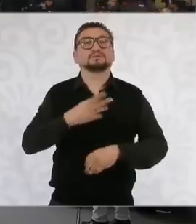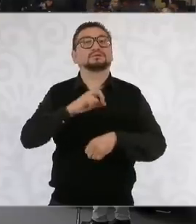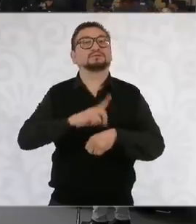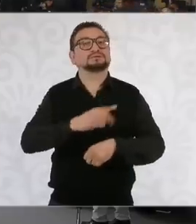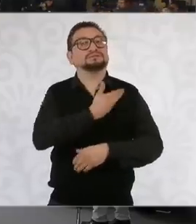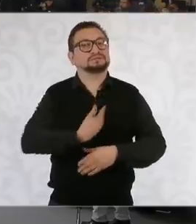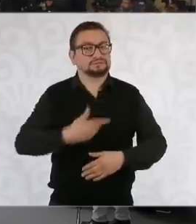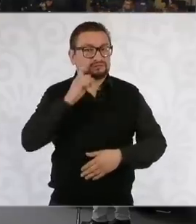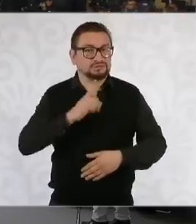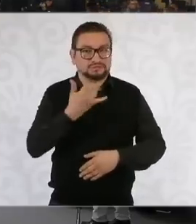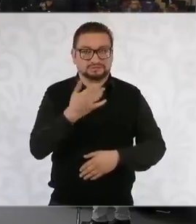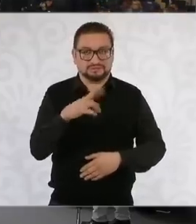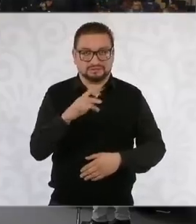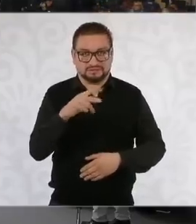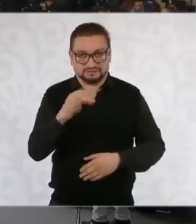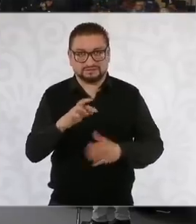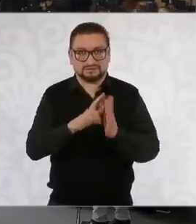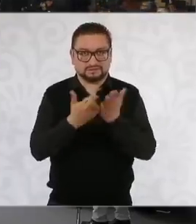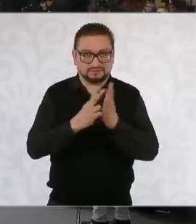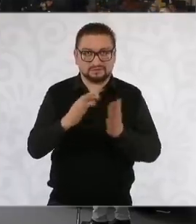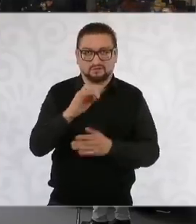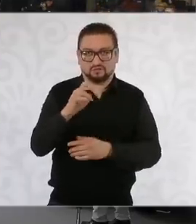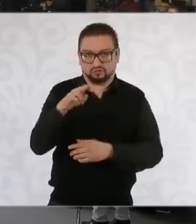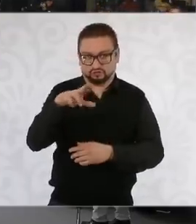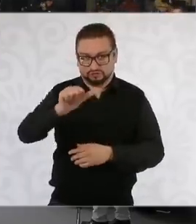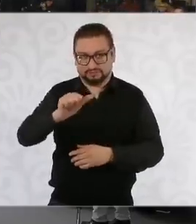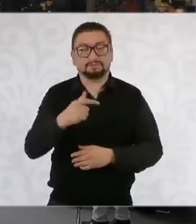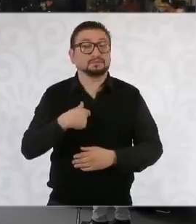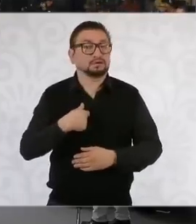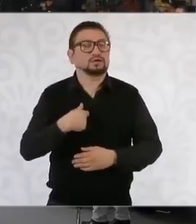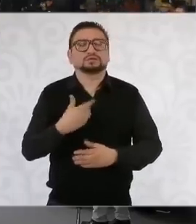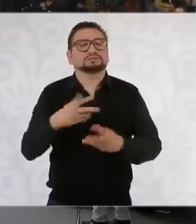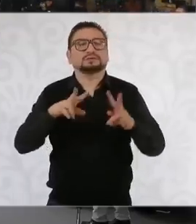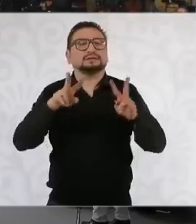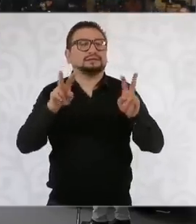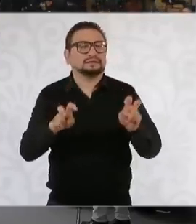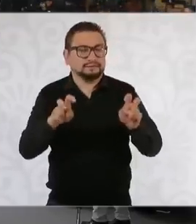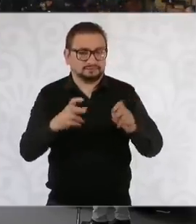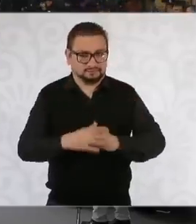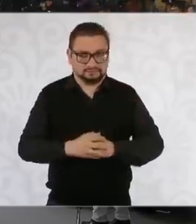Jaret arciniega de revista fortuna sobre el tema presidenta el registro administrativo de